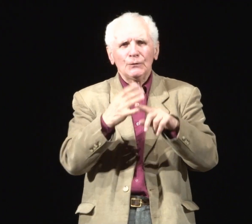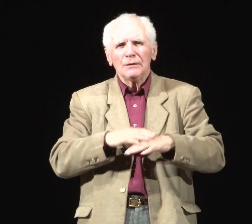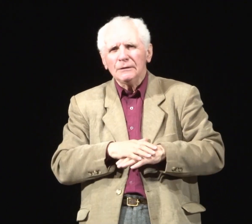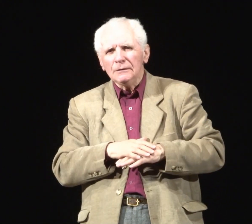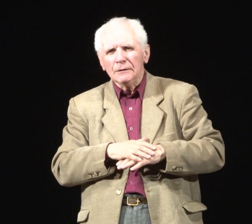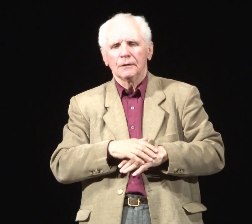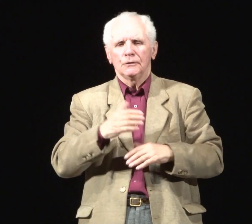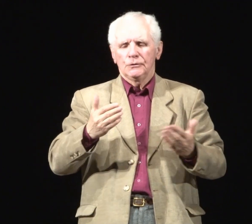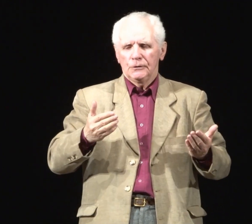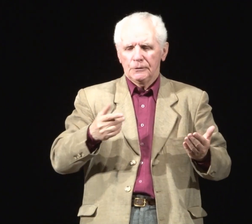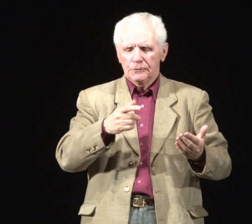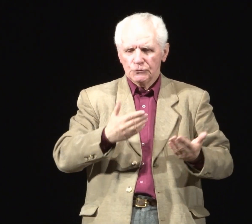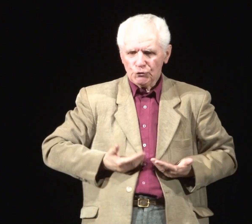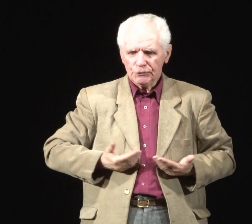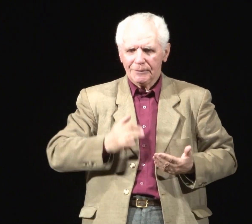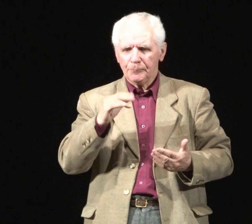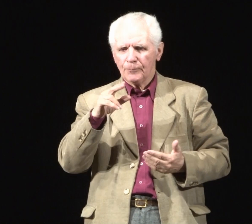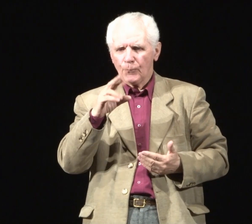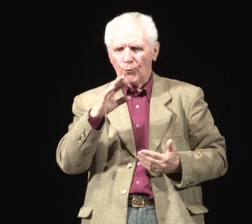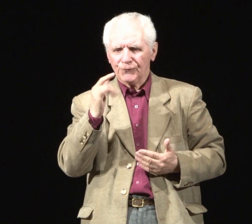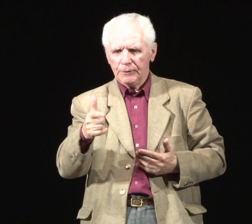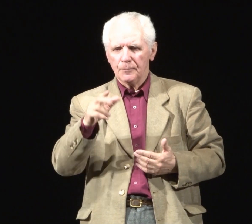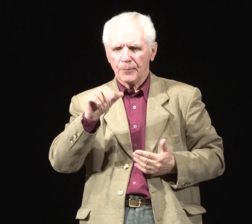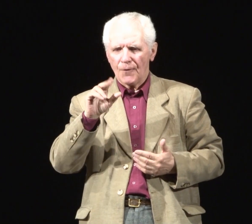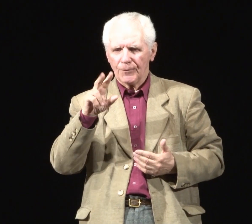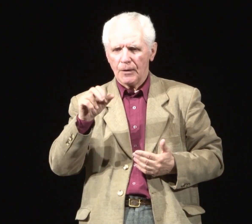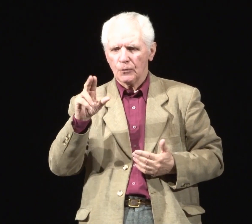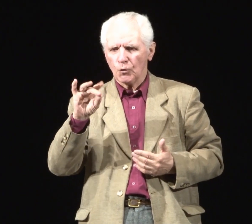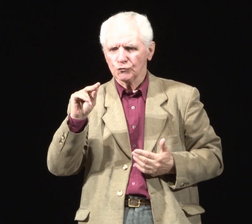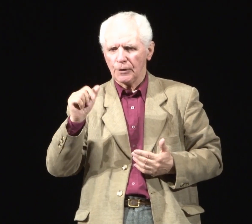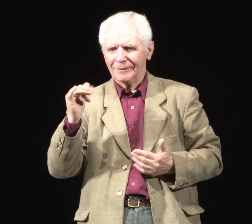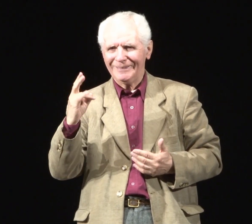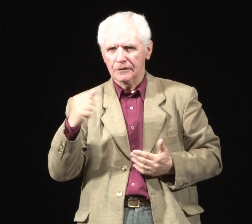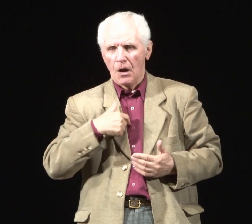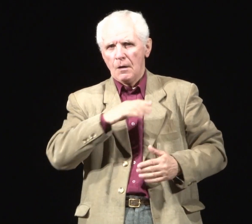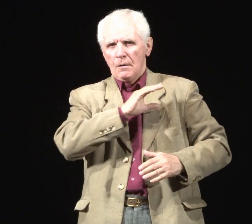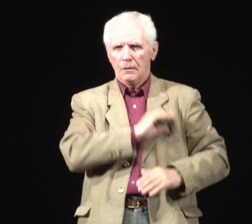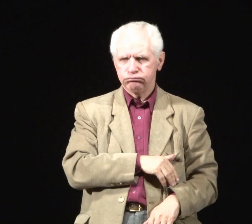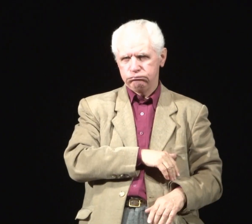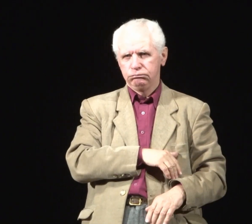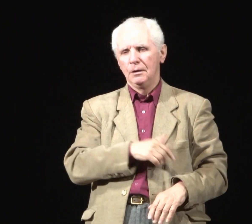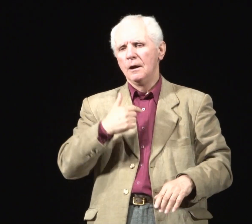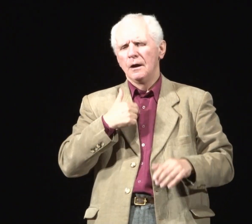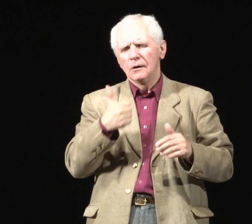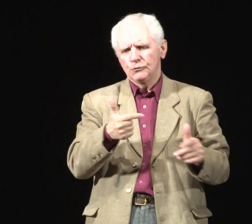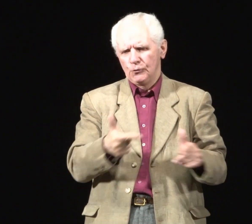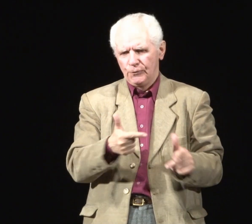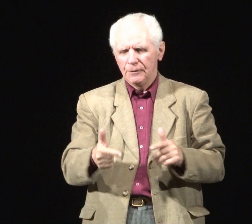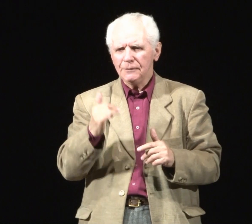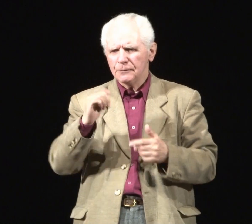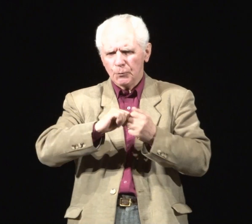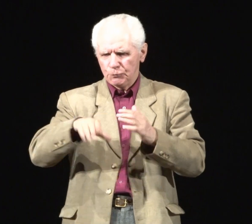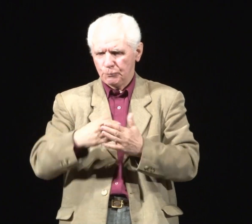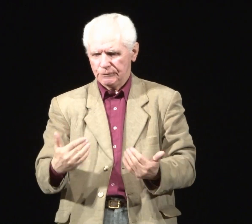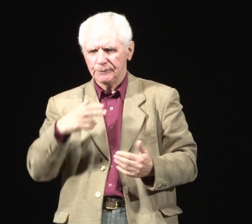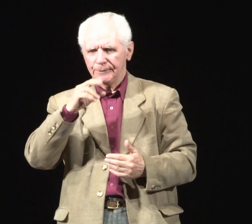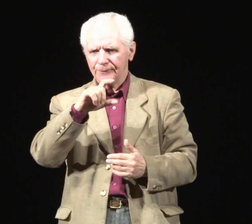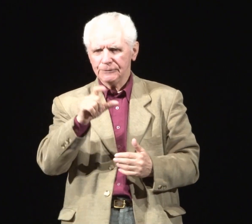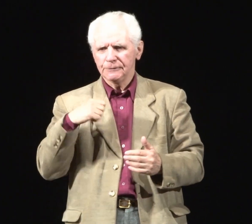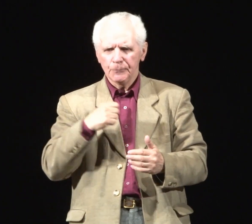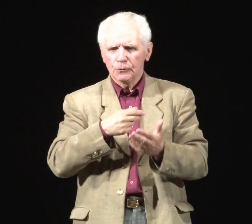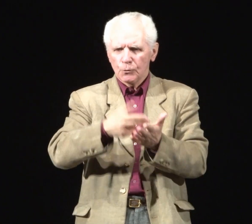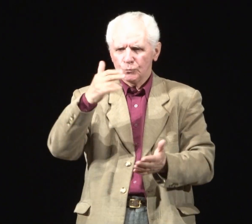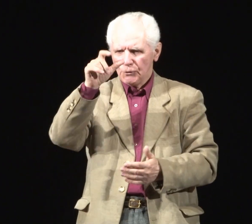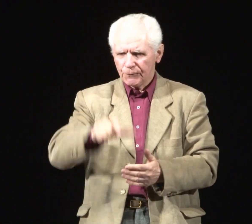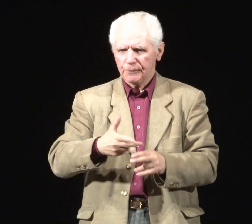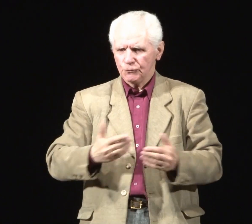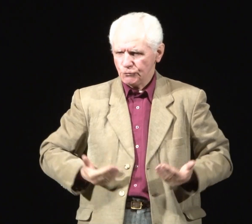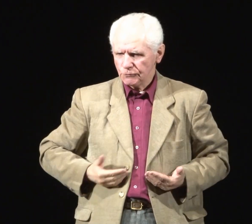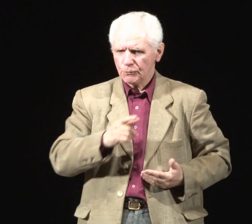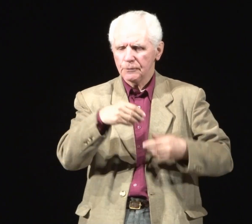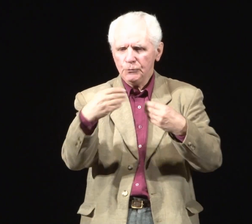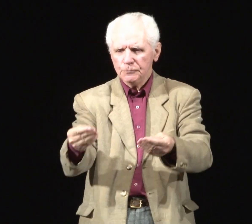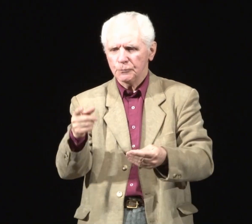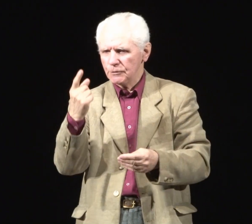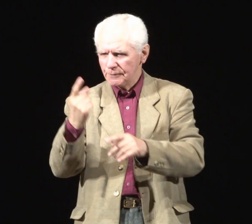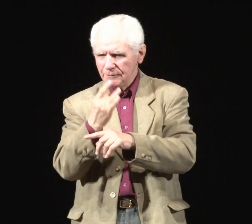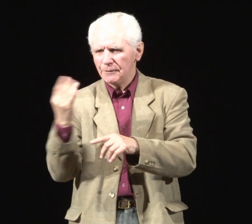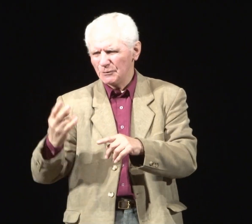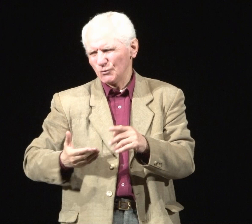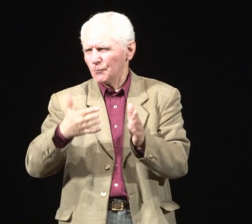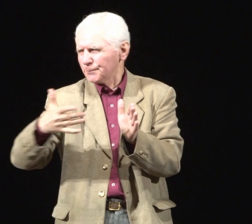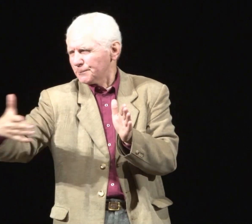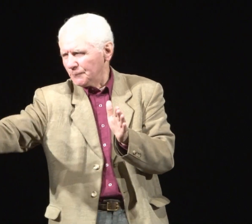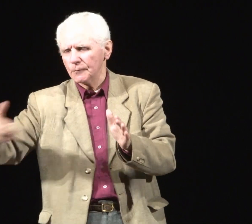"Жизнь и подвиг Павла Корчагина" - я облегченно вздохнул, эту тему я знал хорошо, подготовлен, до сих пор помню